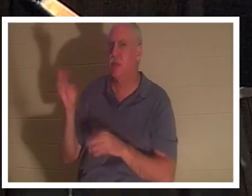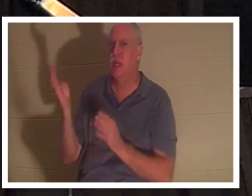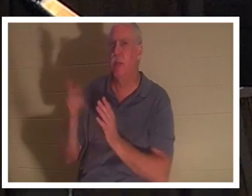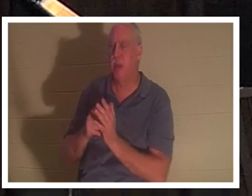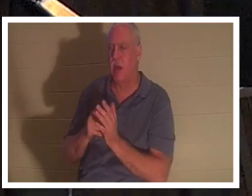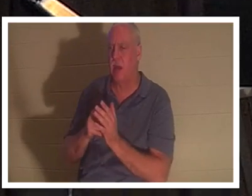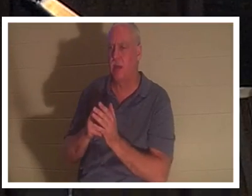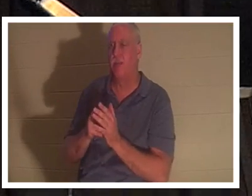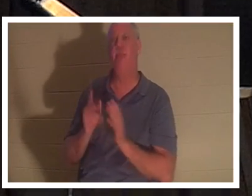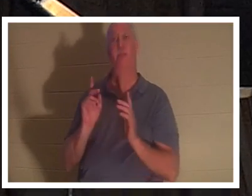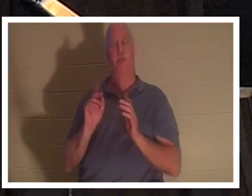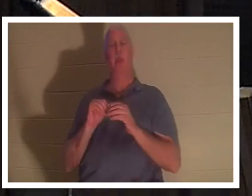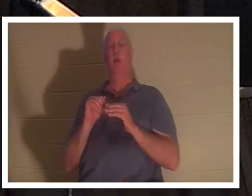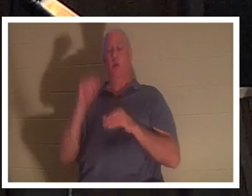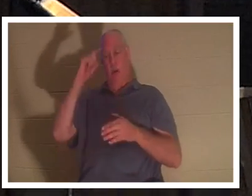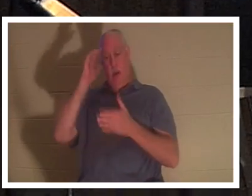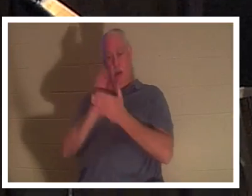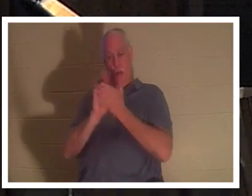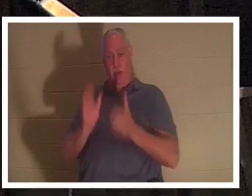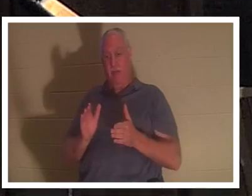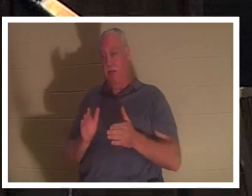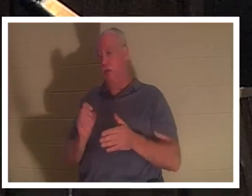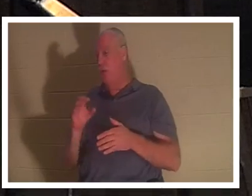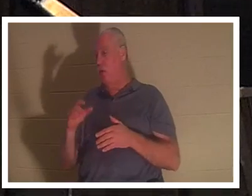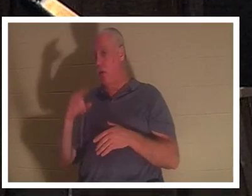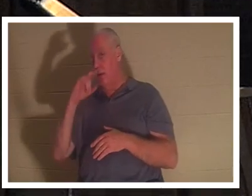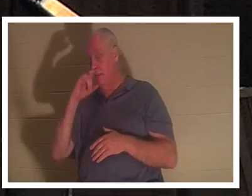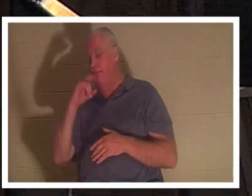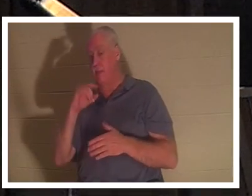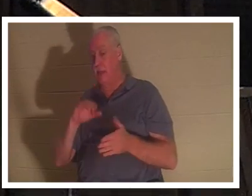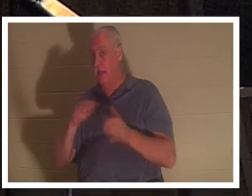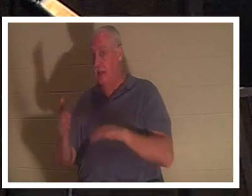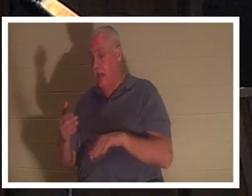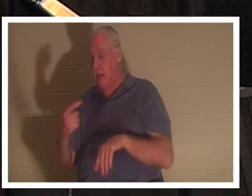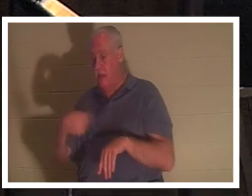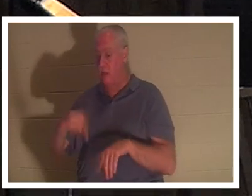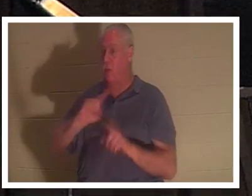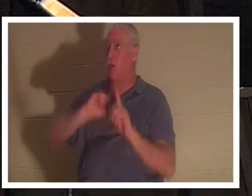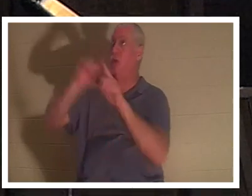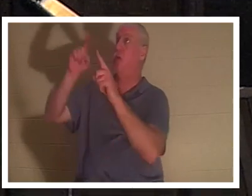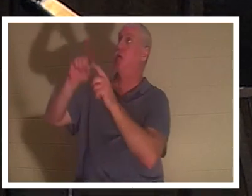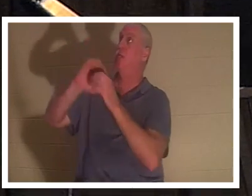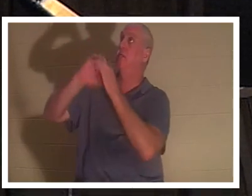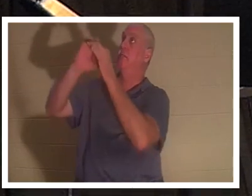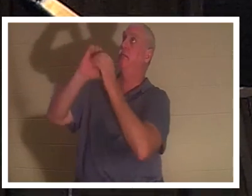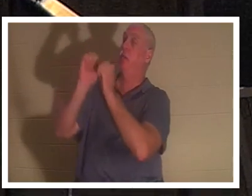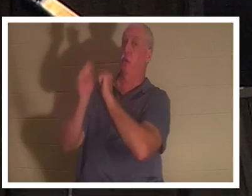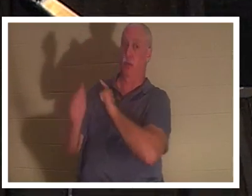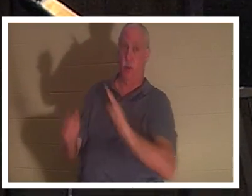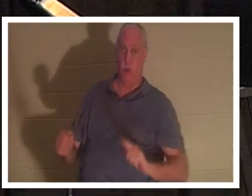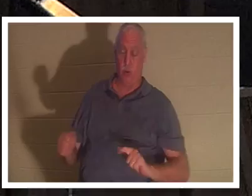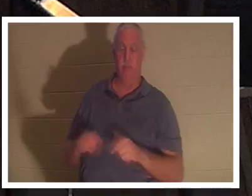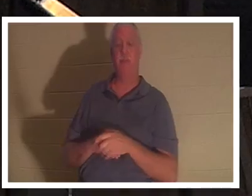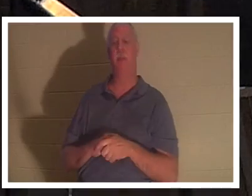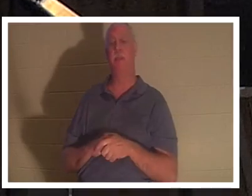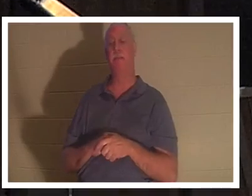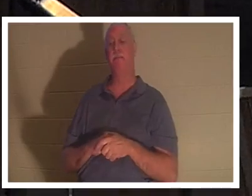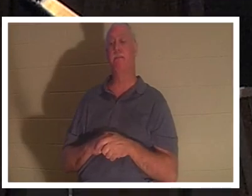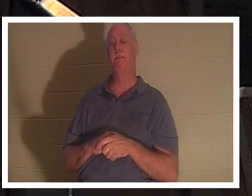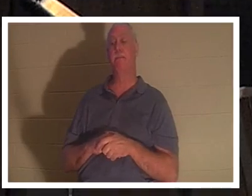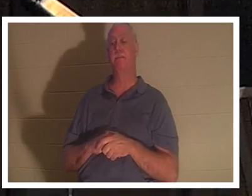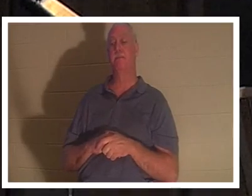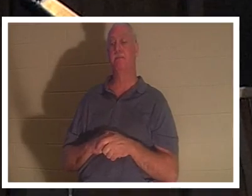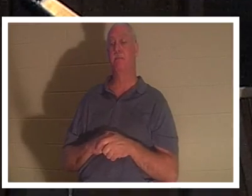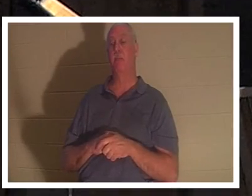或孩子去世时，我们会去与主同在。根据主耶稣的说法，